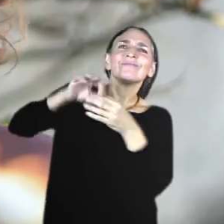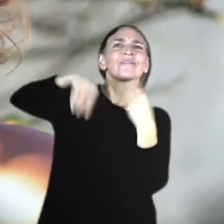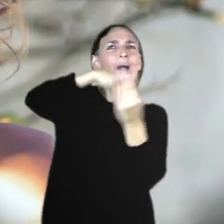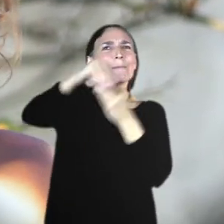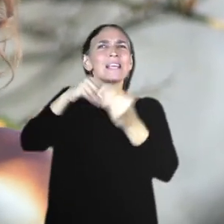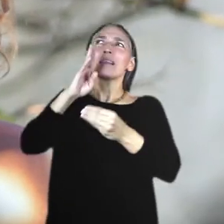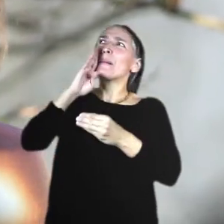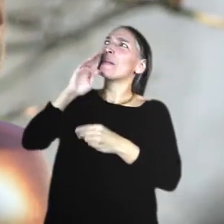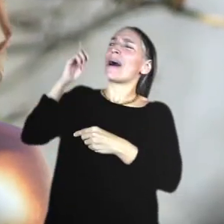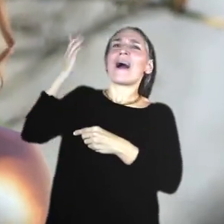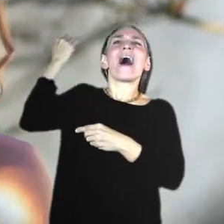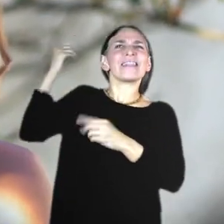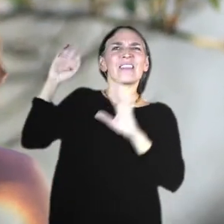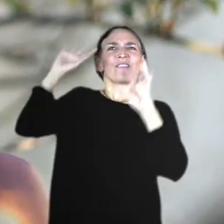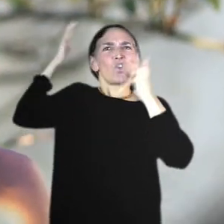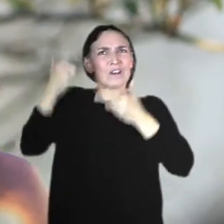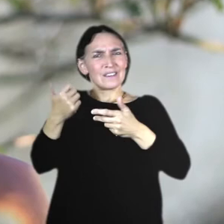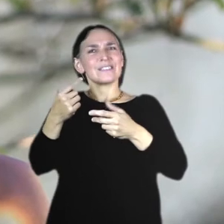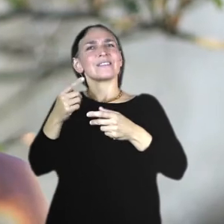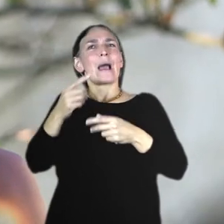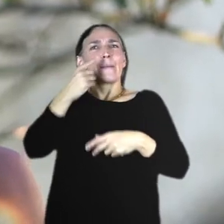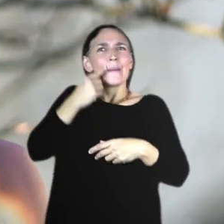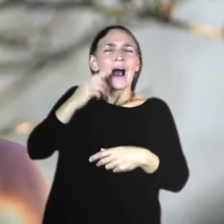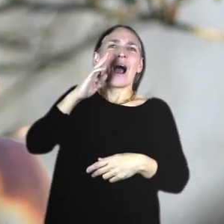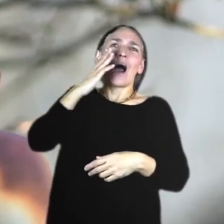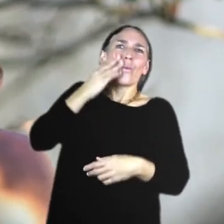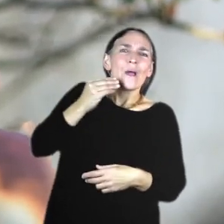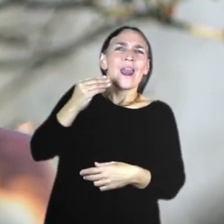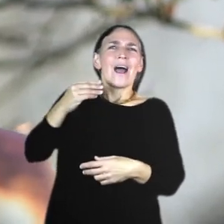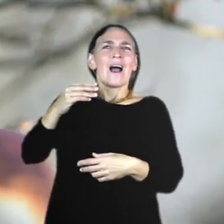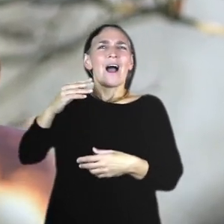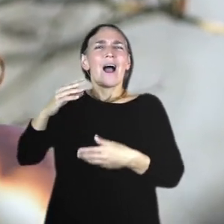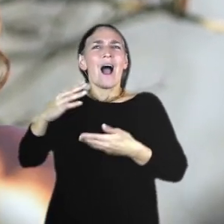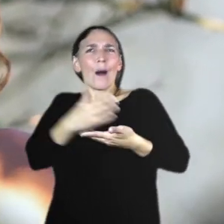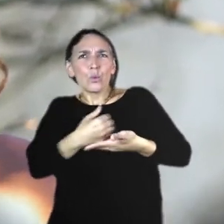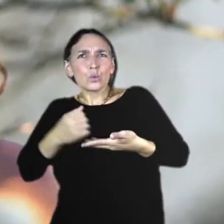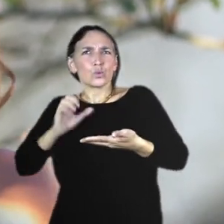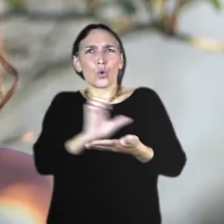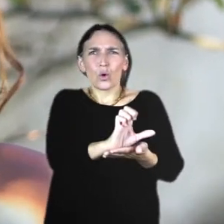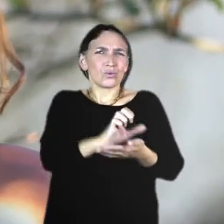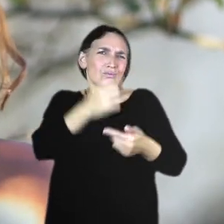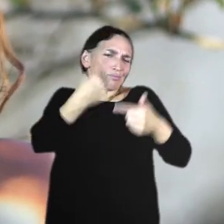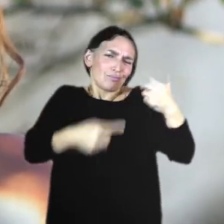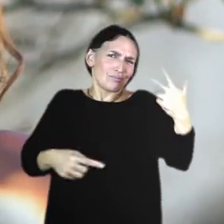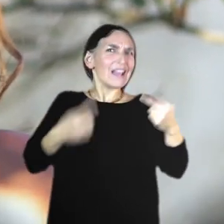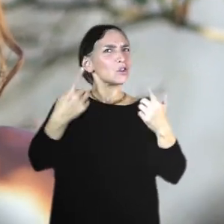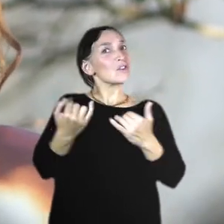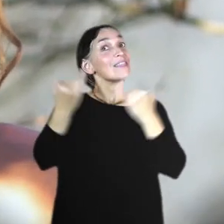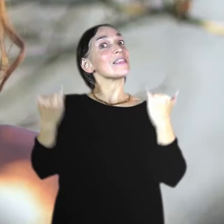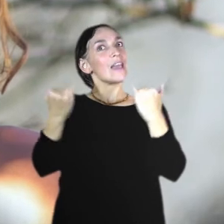de una mamá violenta, papá, abuela, de abusos. Entonces, es algo que lleva mucho tiempo.